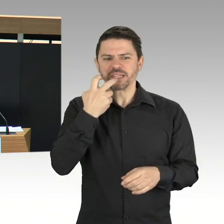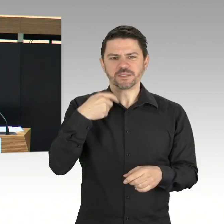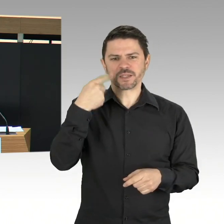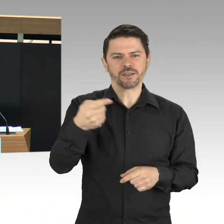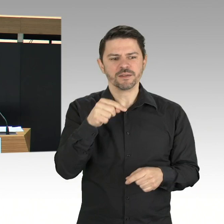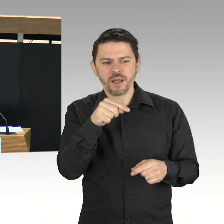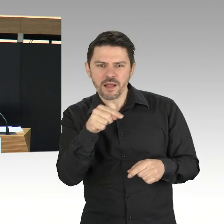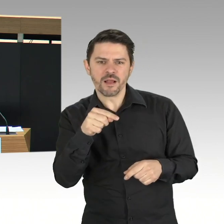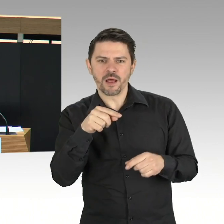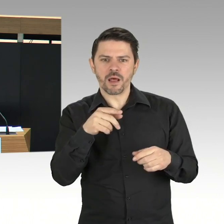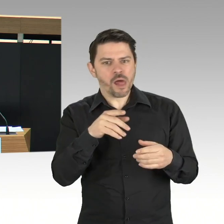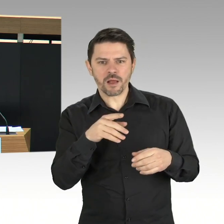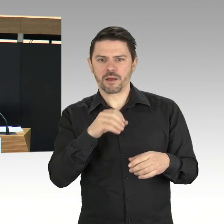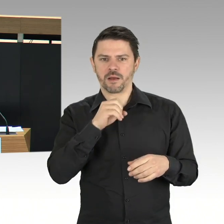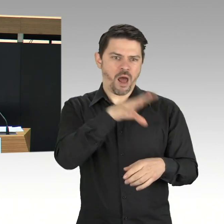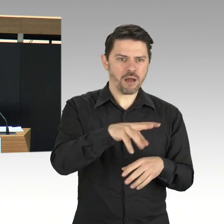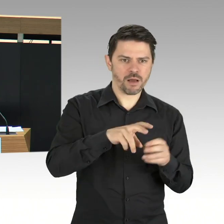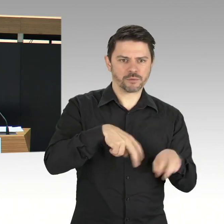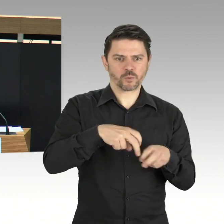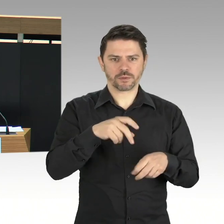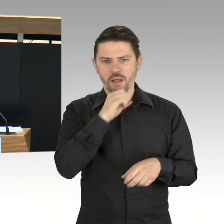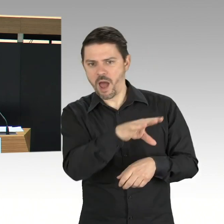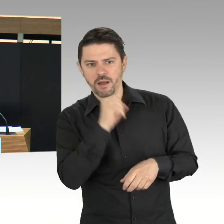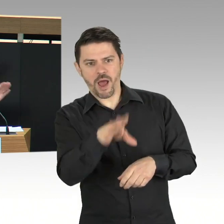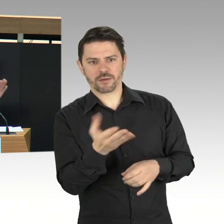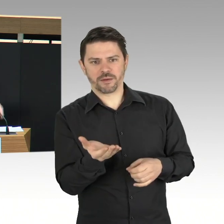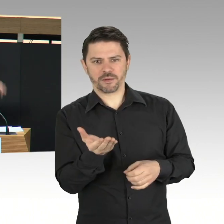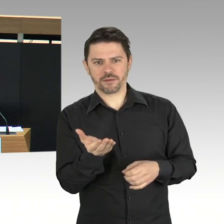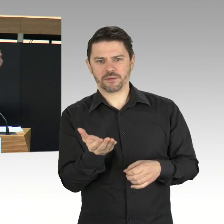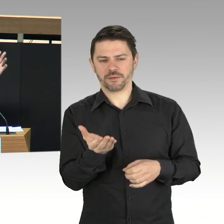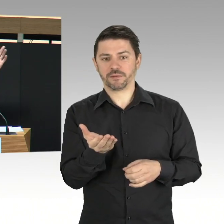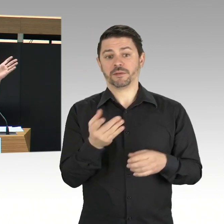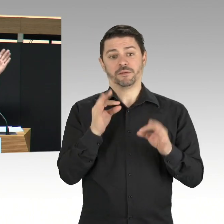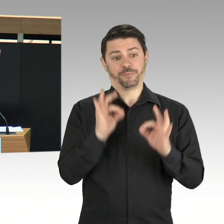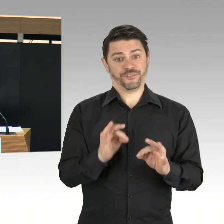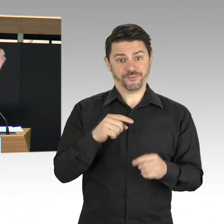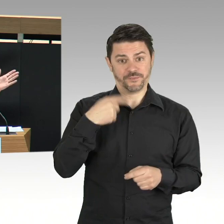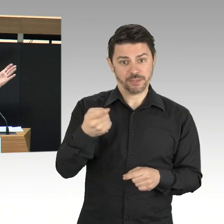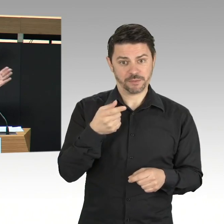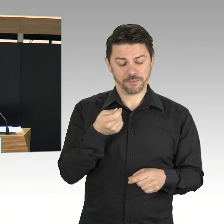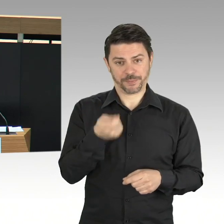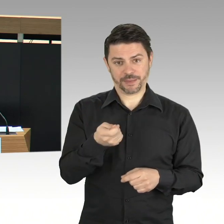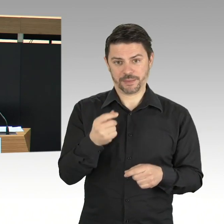und andere Zeitungen doch schon sehr lange, und zwar zu Recht. Wie oft stand da: "Kranke alte Frau zwangsgeräumt"